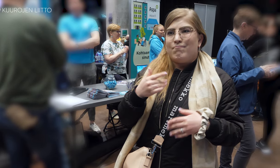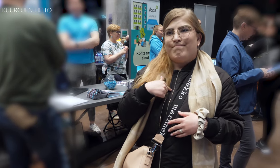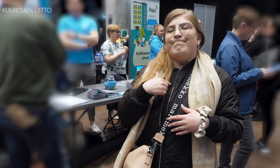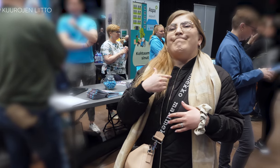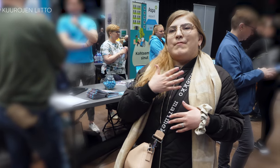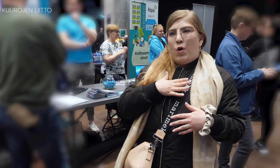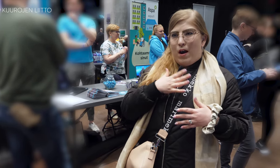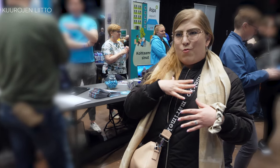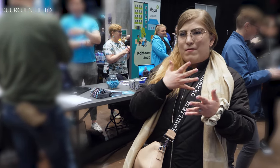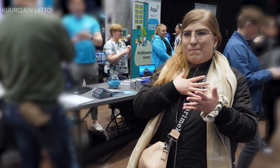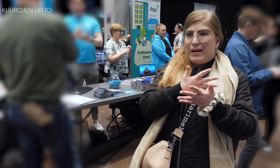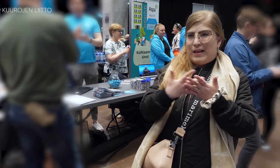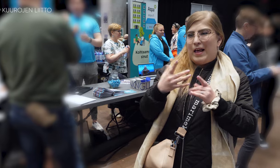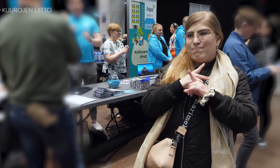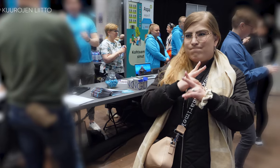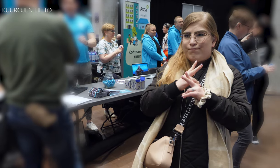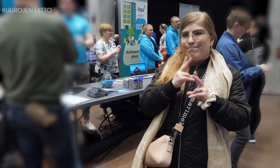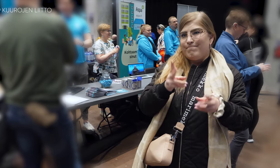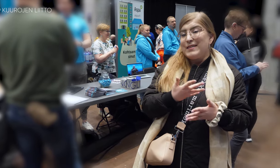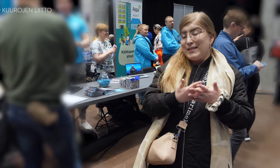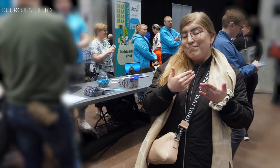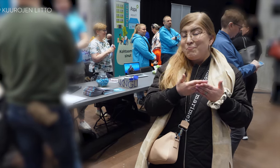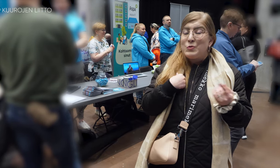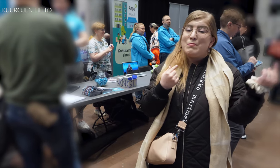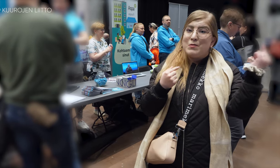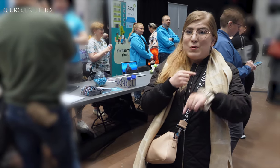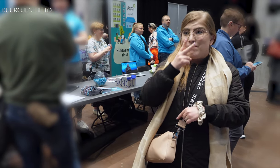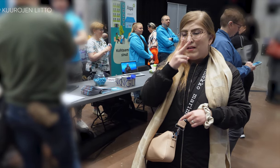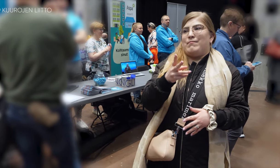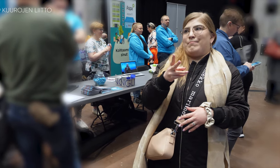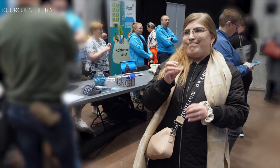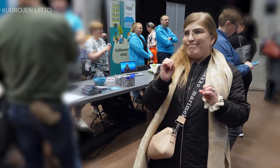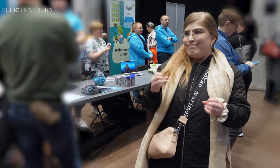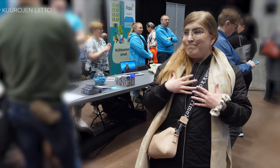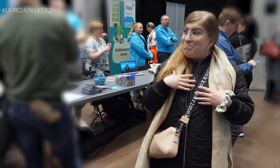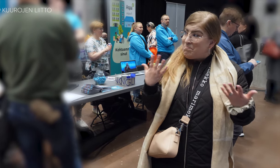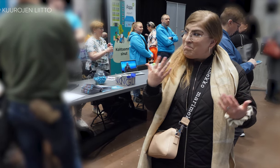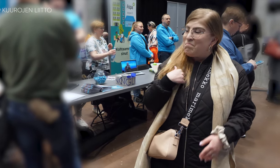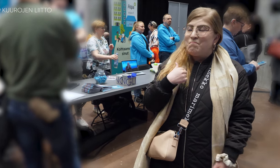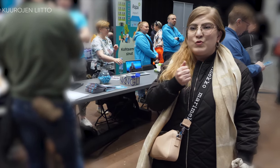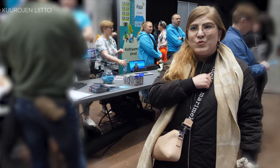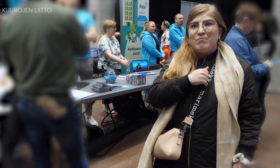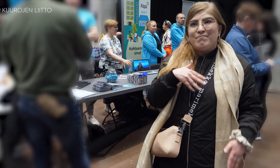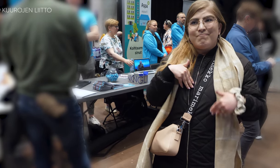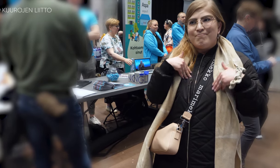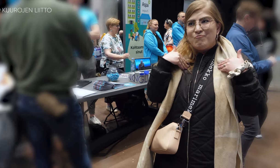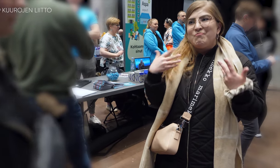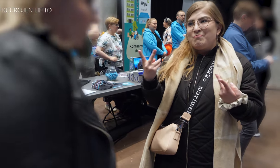Halusin myös nähdä omaa yhteisöäni ja kieltäni, siksi tulin tänne. On ollut ihanaa olla täällä.